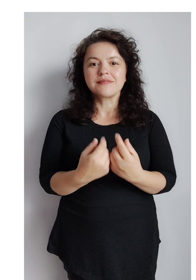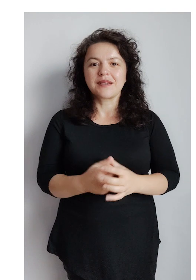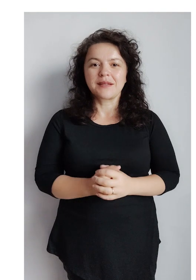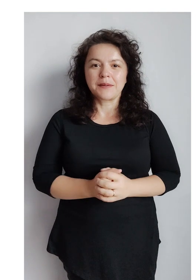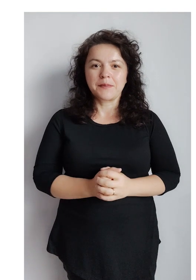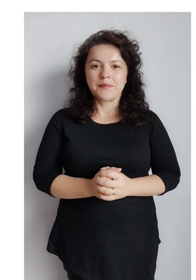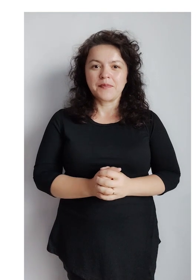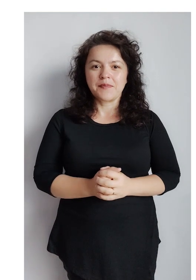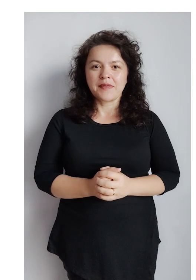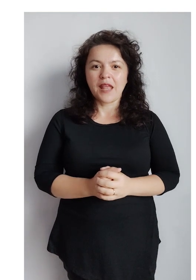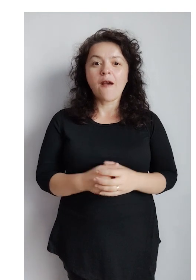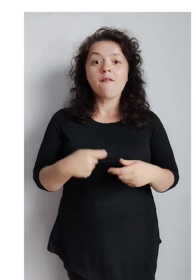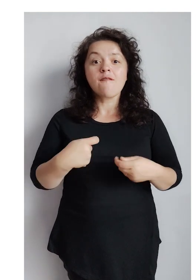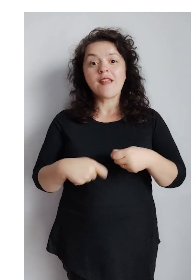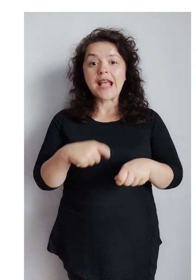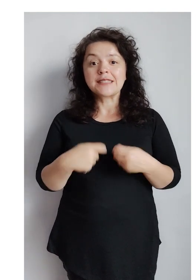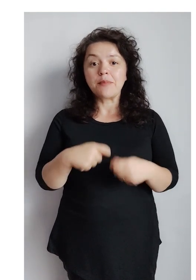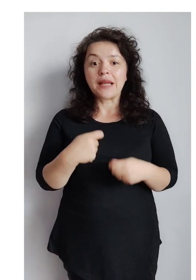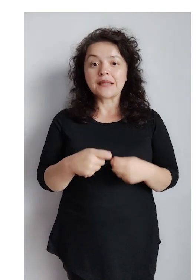Flexibilitate în utilizare